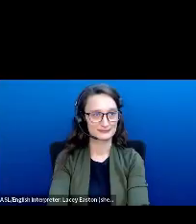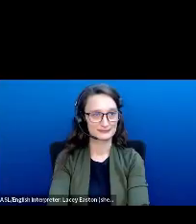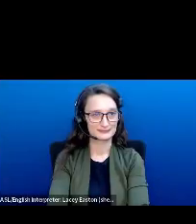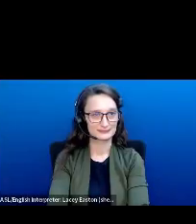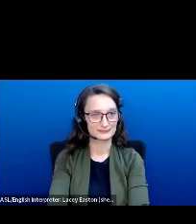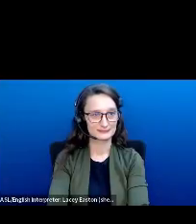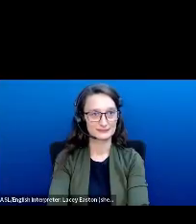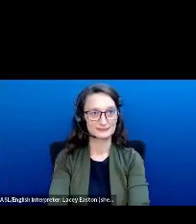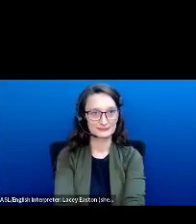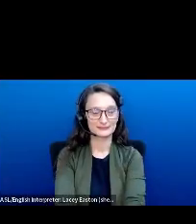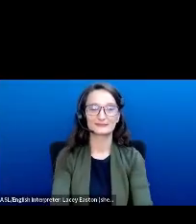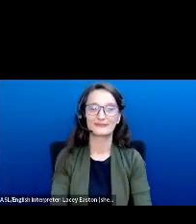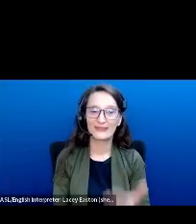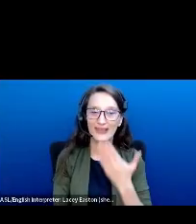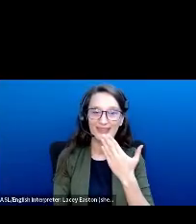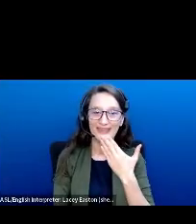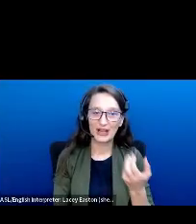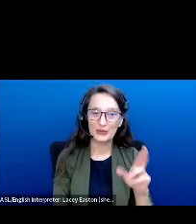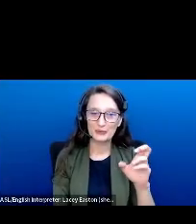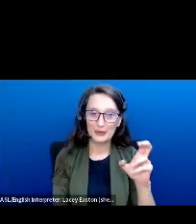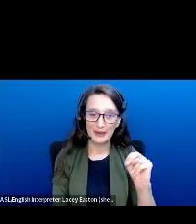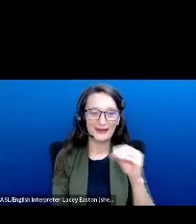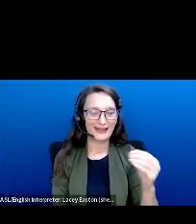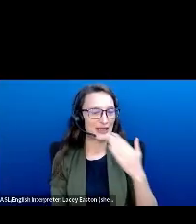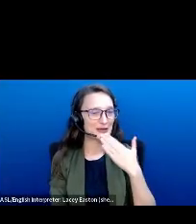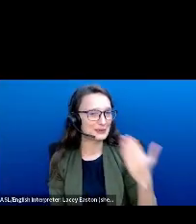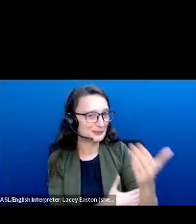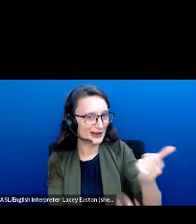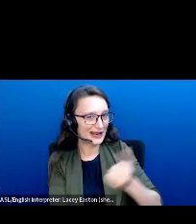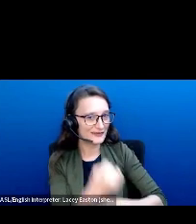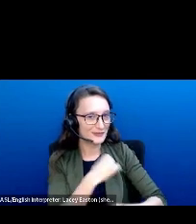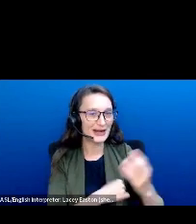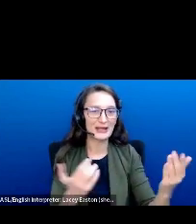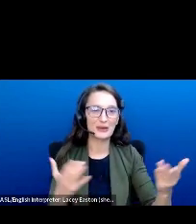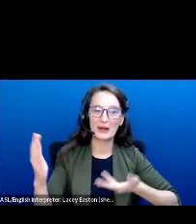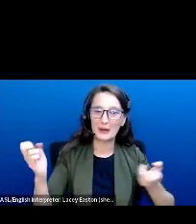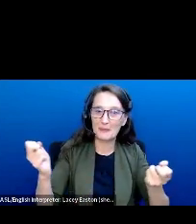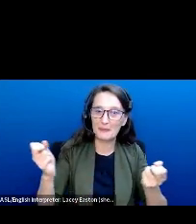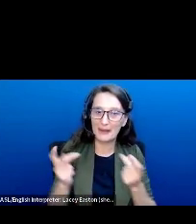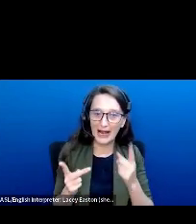serie de seminarios web de fortalecimiento de alianzas para estudiantes con discapacidades